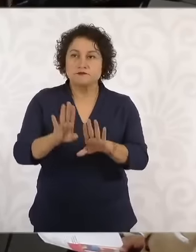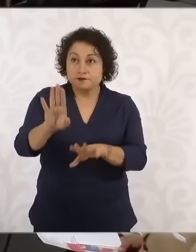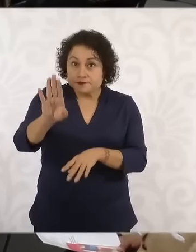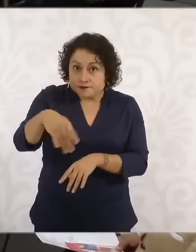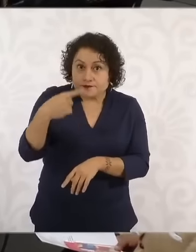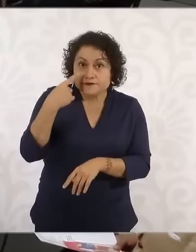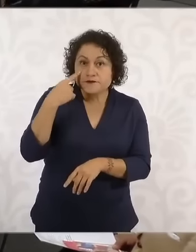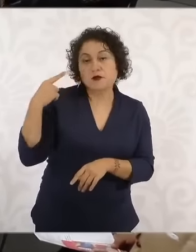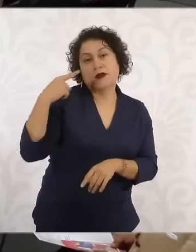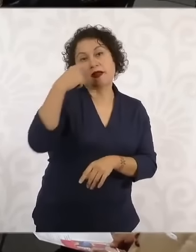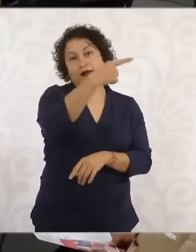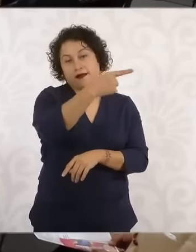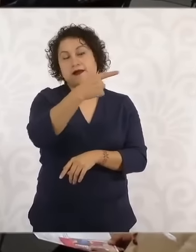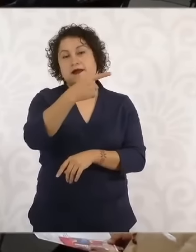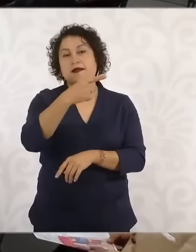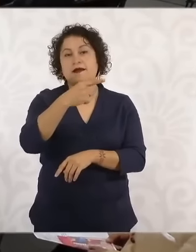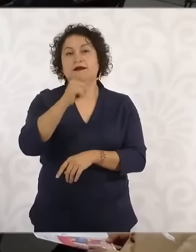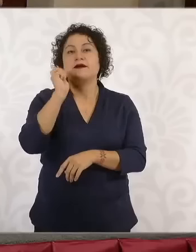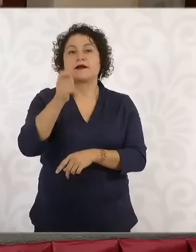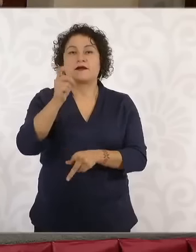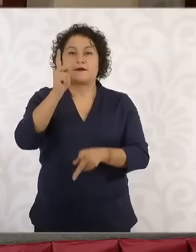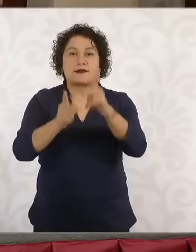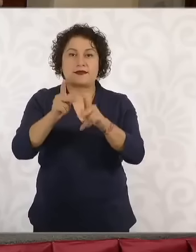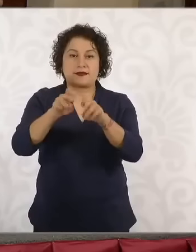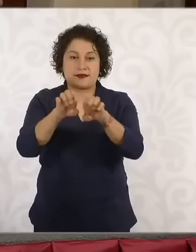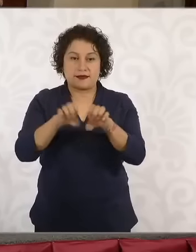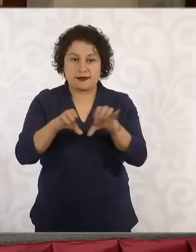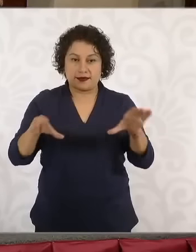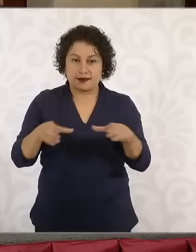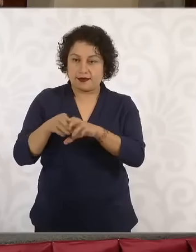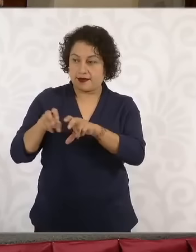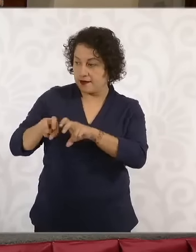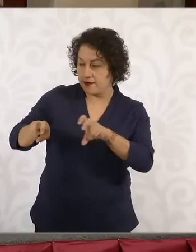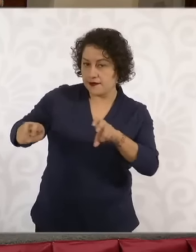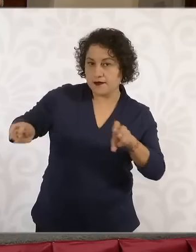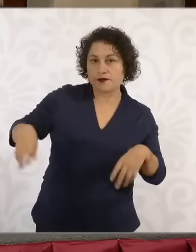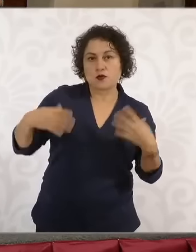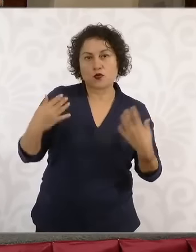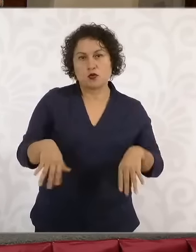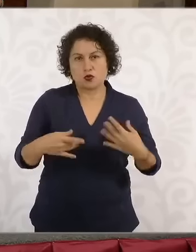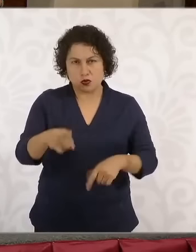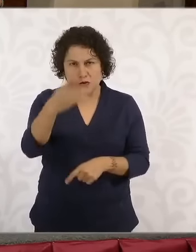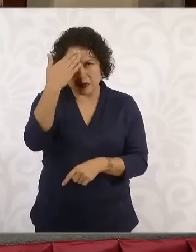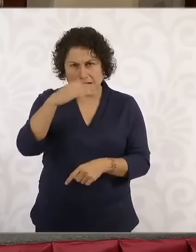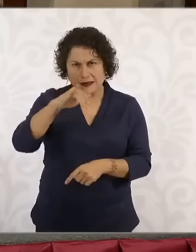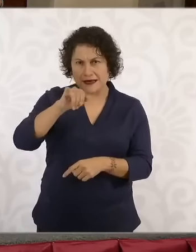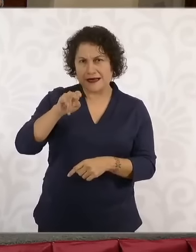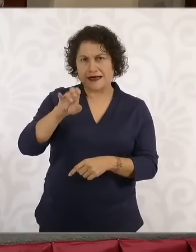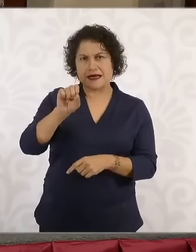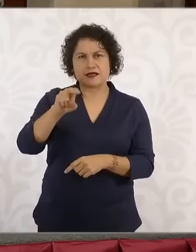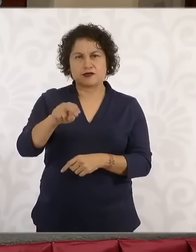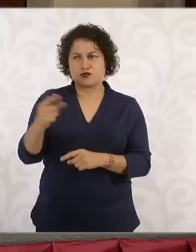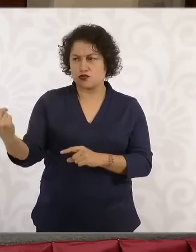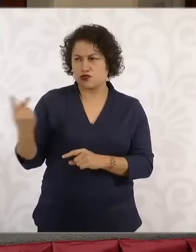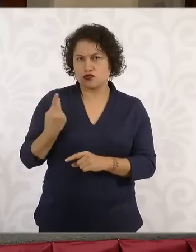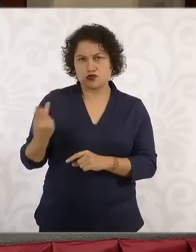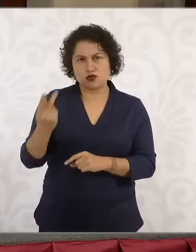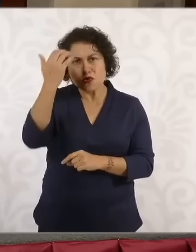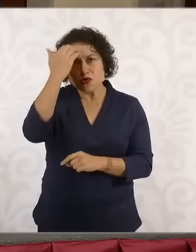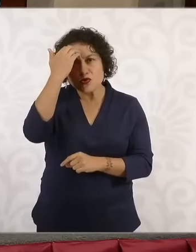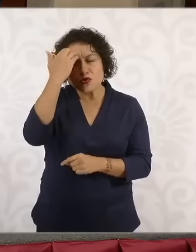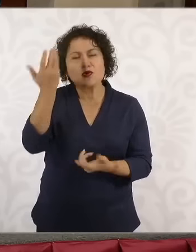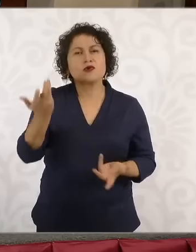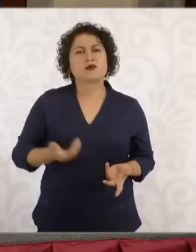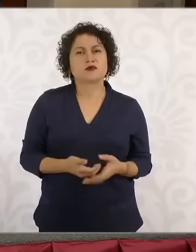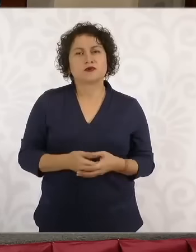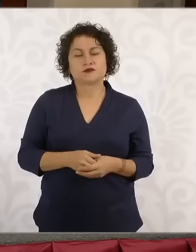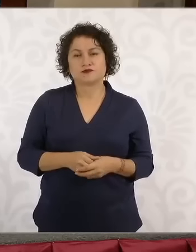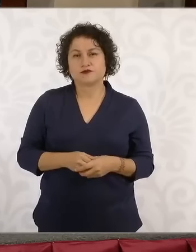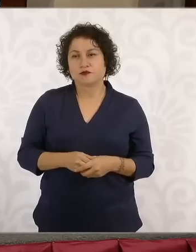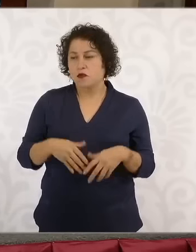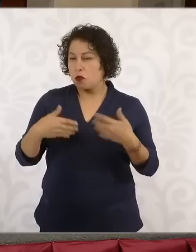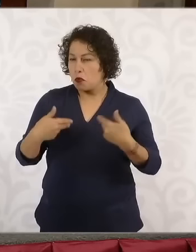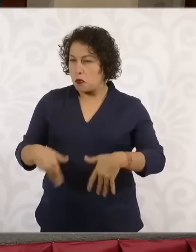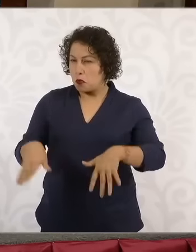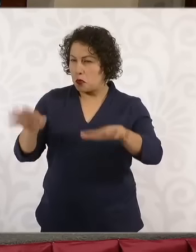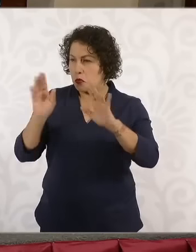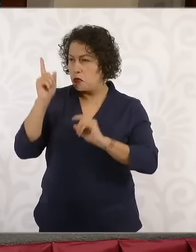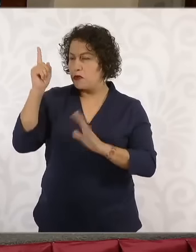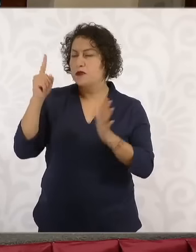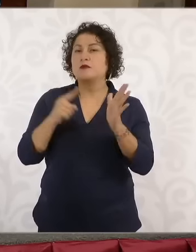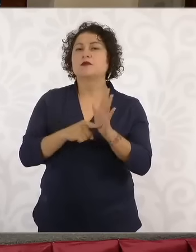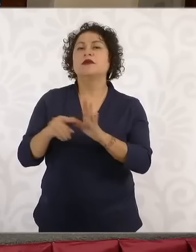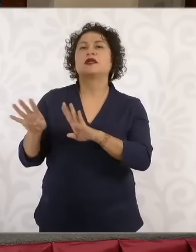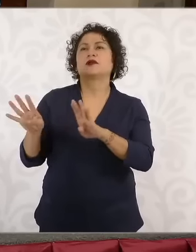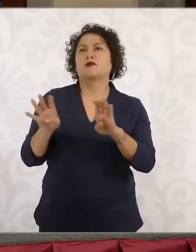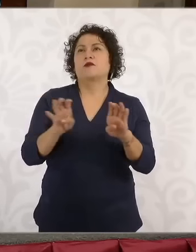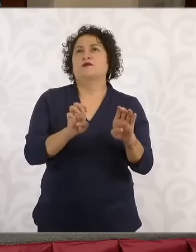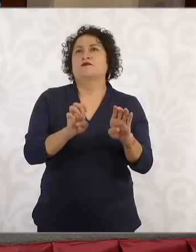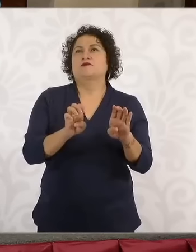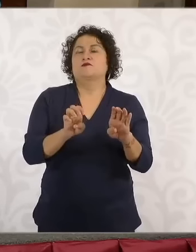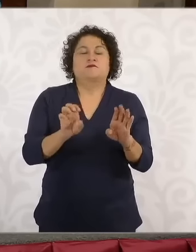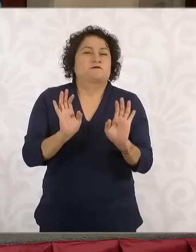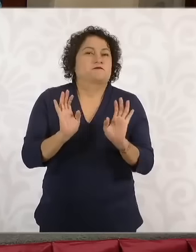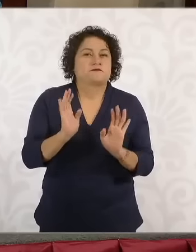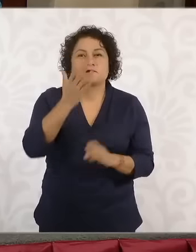todos en el gabinete. Eh, Jesús, ¿saben desde cuándo nos conocemos con Jesús? desde 19, no sé,